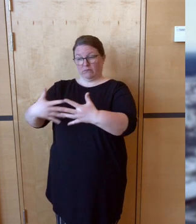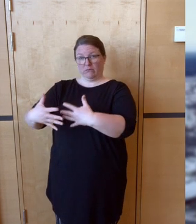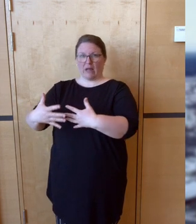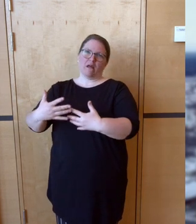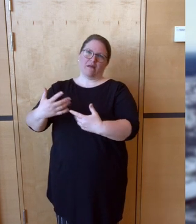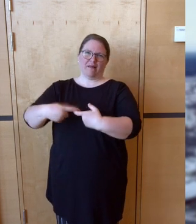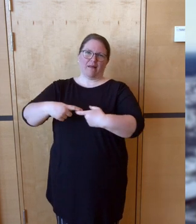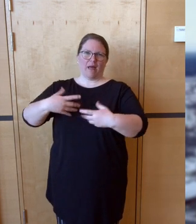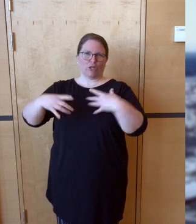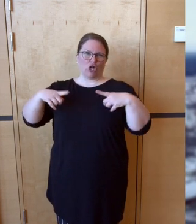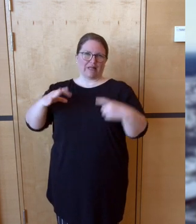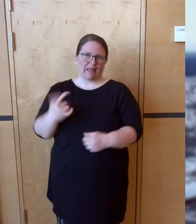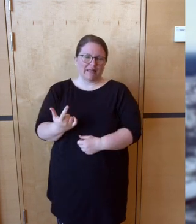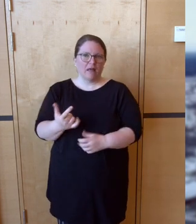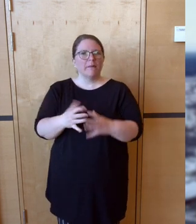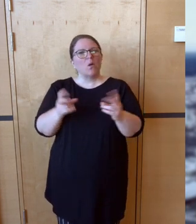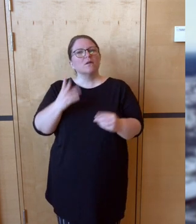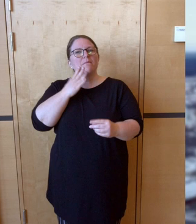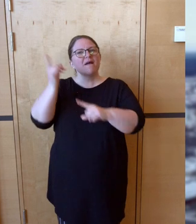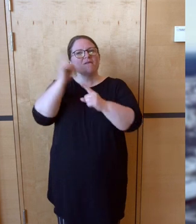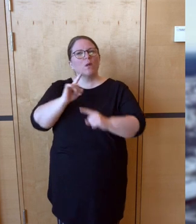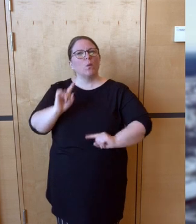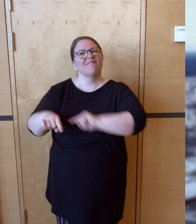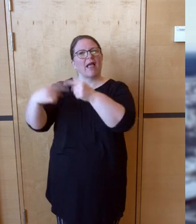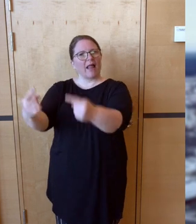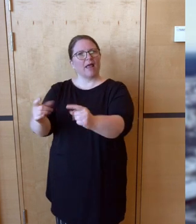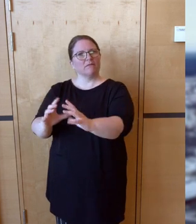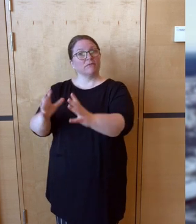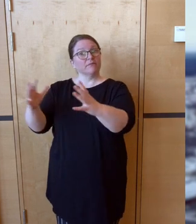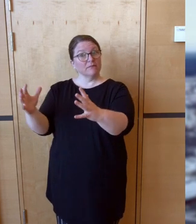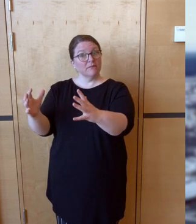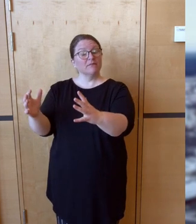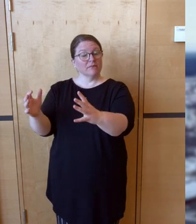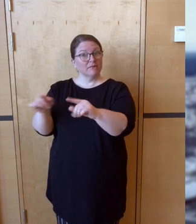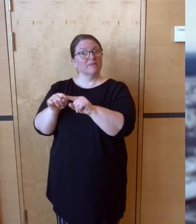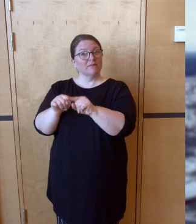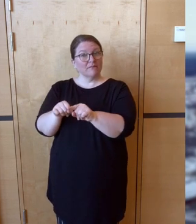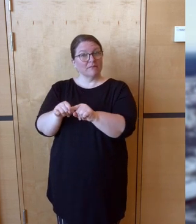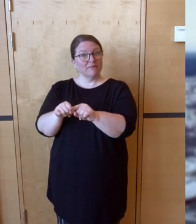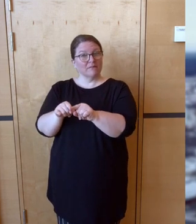Men också på befolkningsutvecklingen för det sen Kan Jag redovisa eller liksom